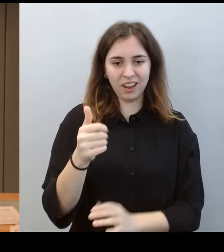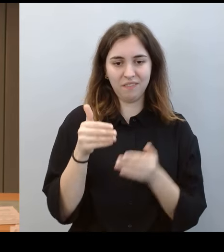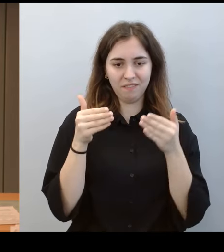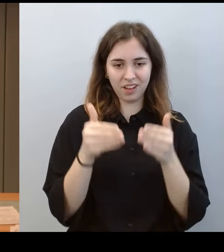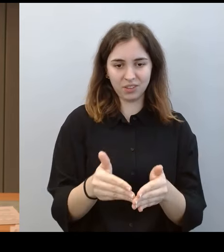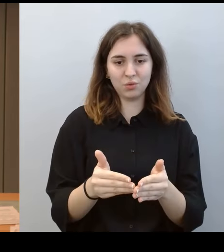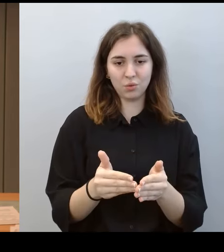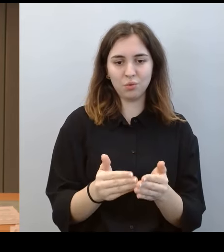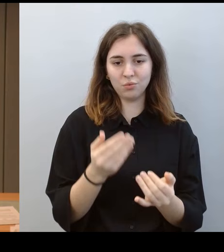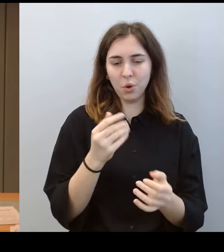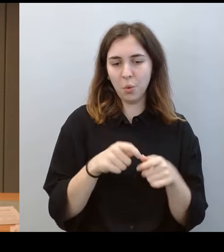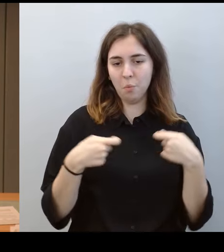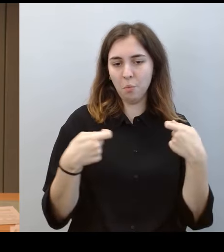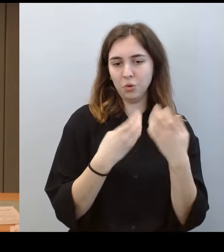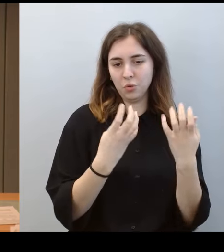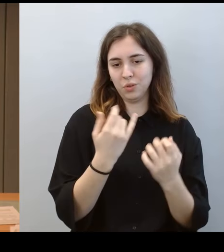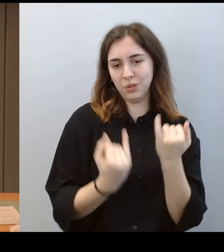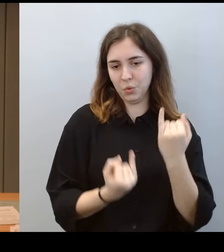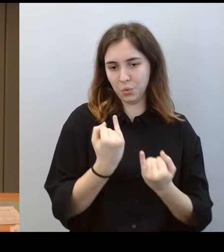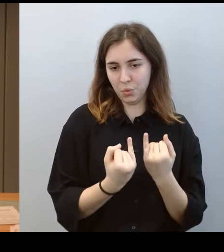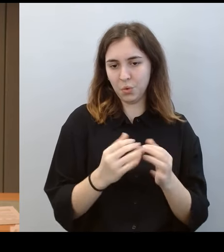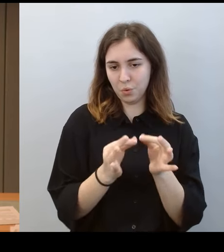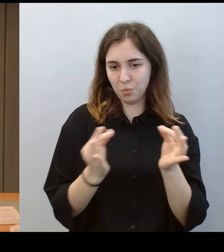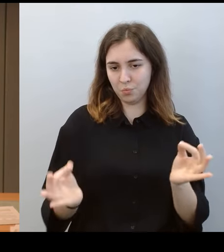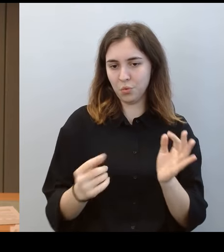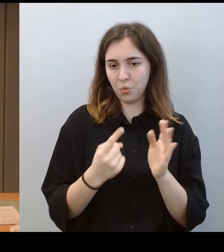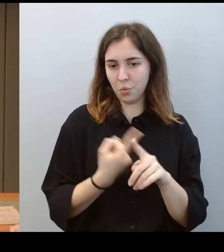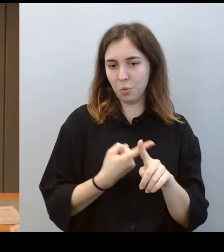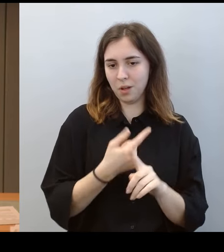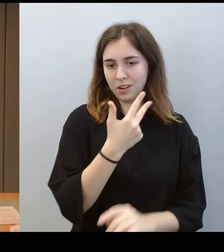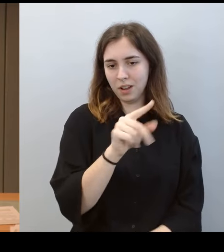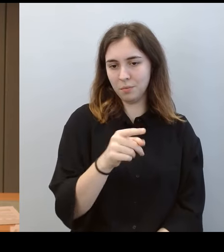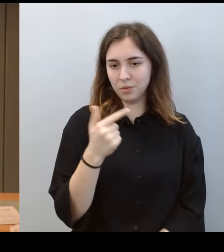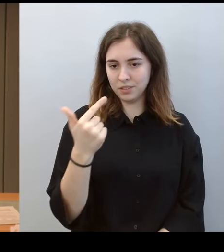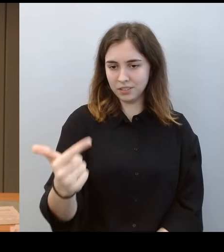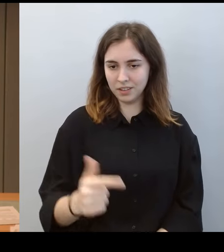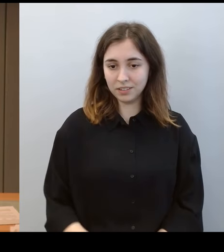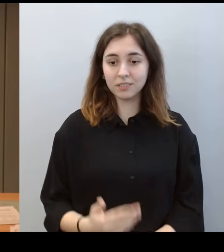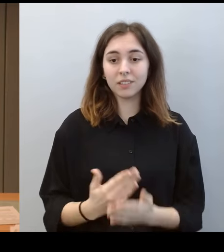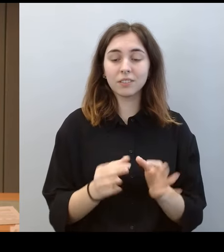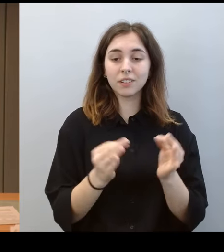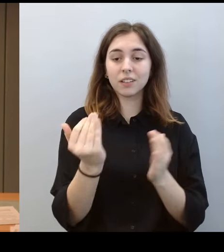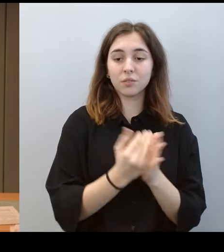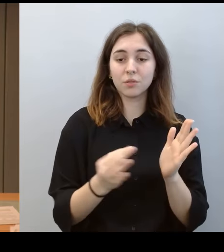Die Tagesordnungspunkte 39 bis 42 stehen auf der Konsensliste. Tagesordnungspunkt 43 war Priorität